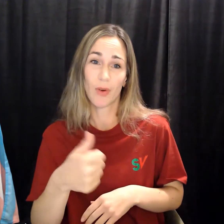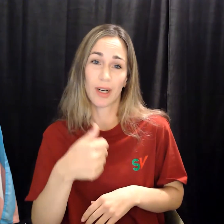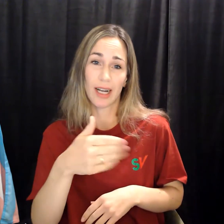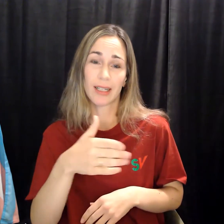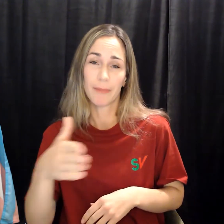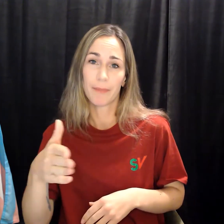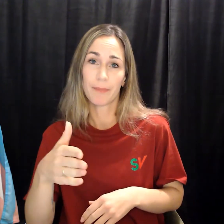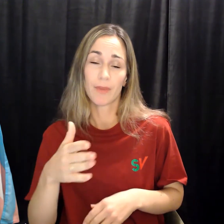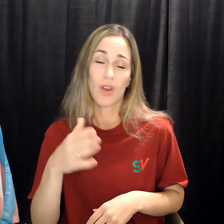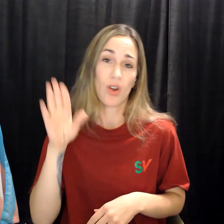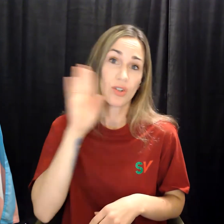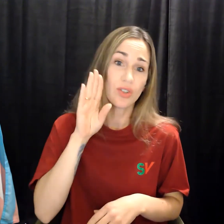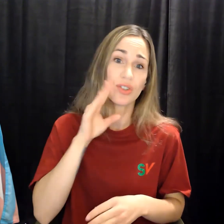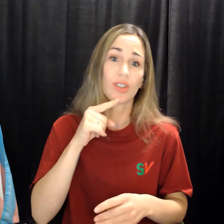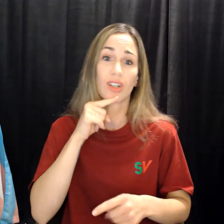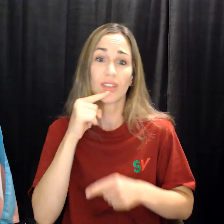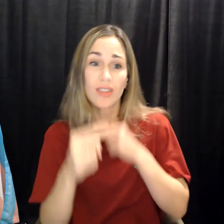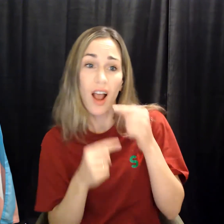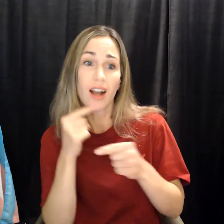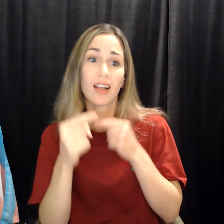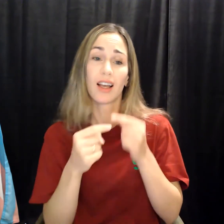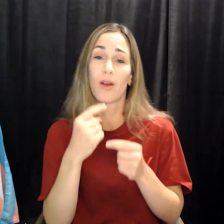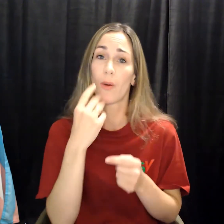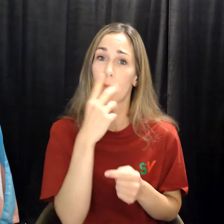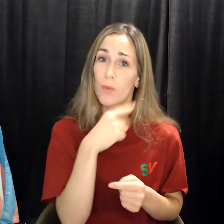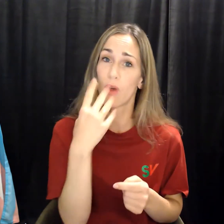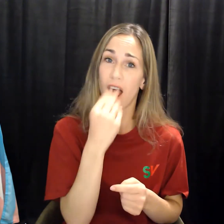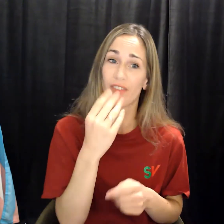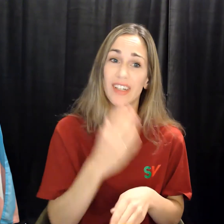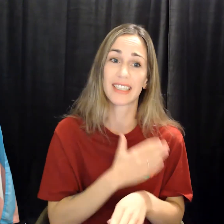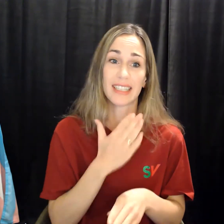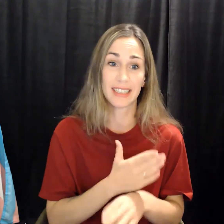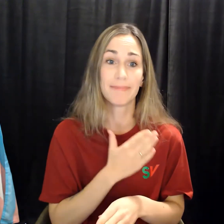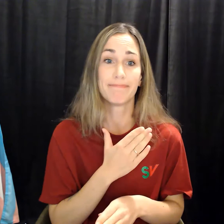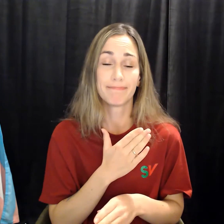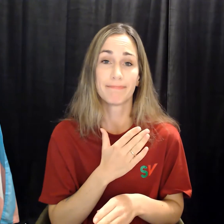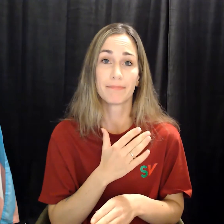med lytte-, tale- og munnavlesningstrening.